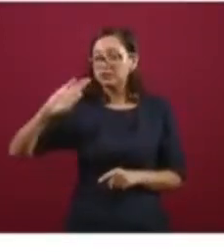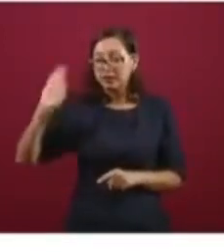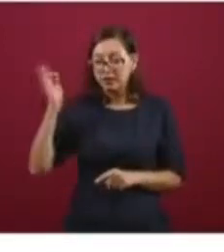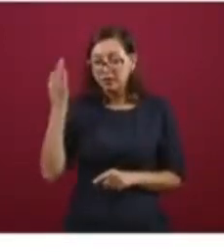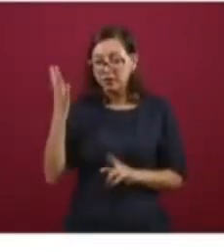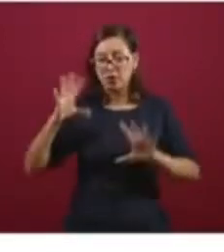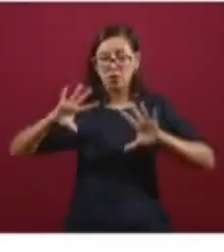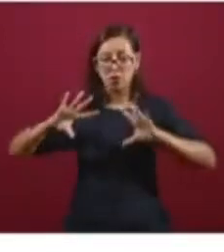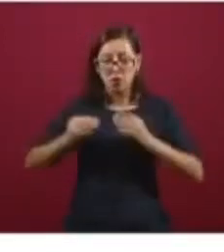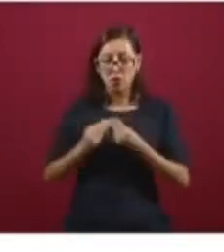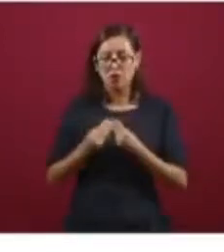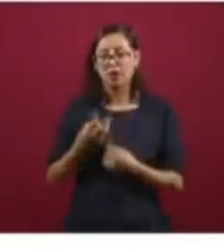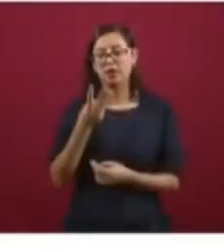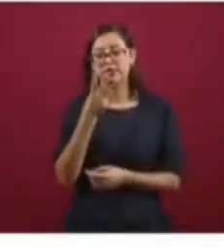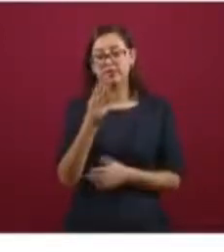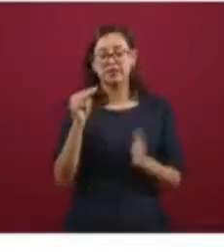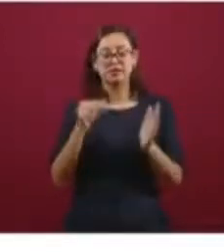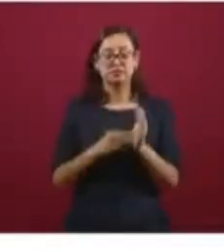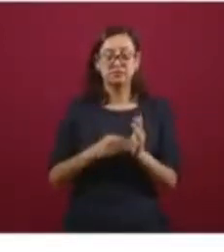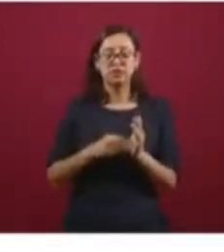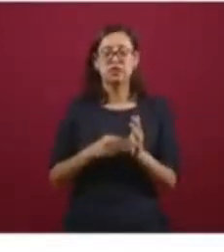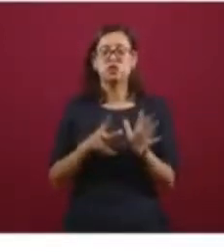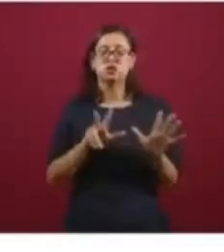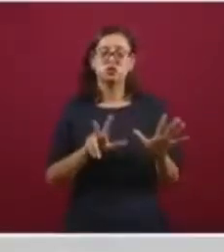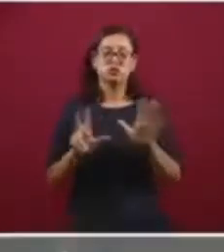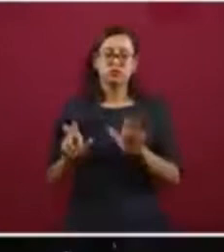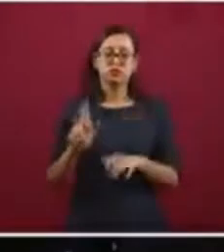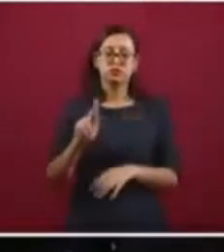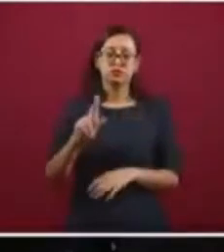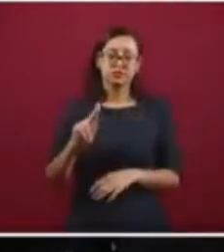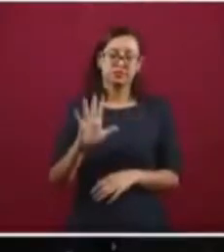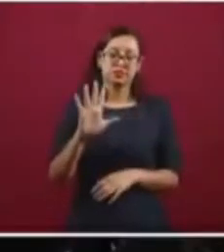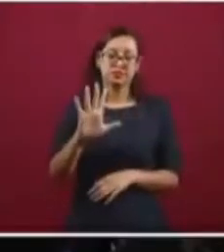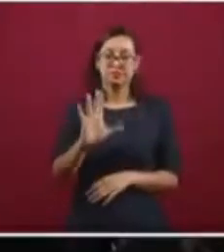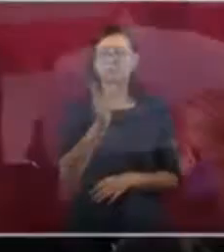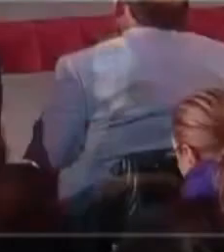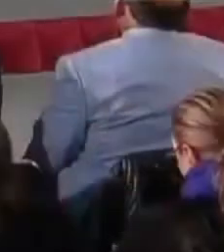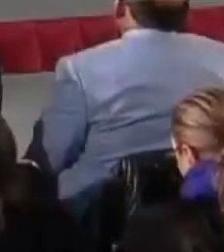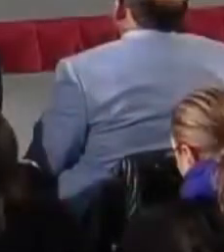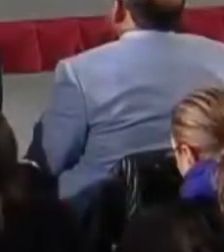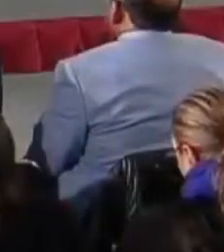tres mil 885 elementos.